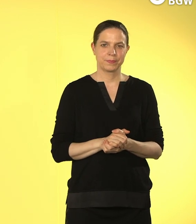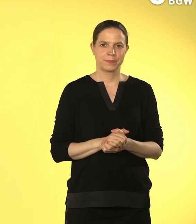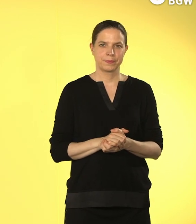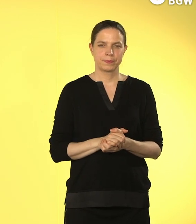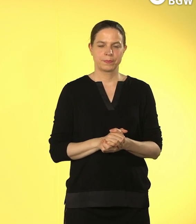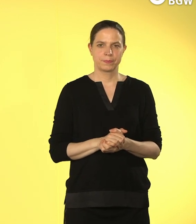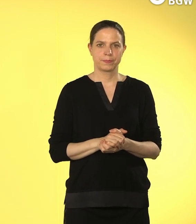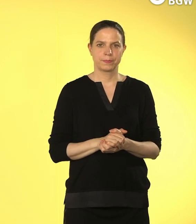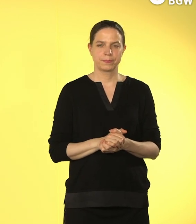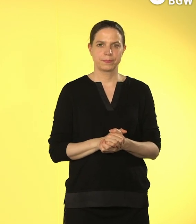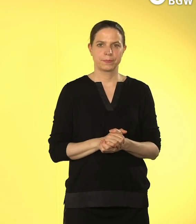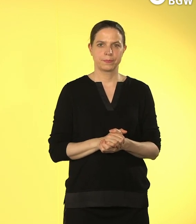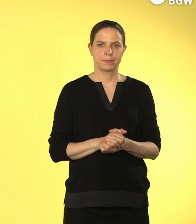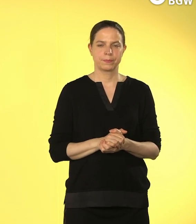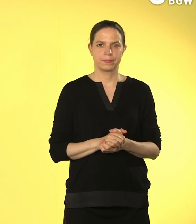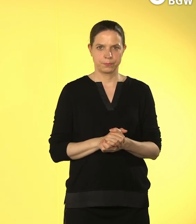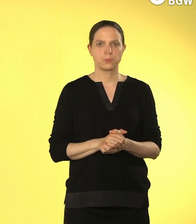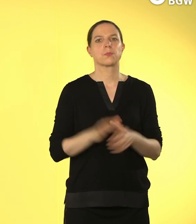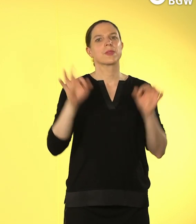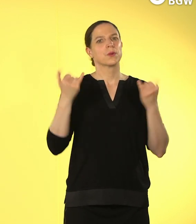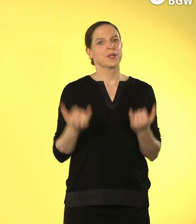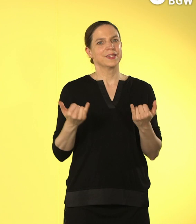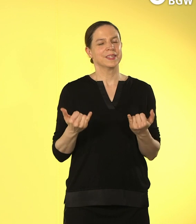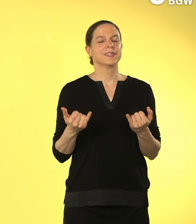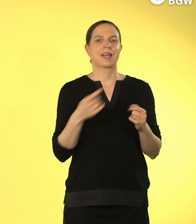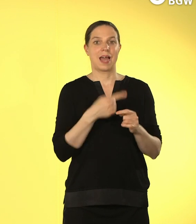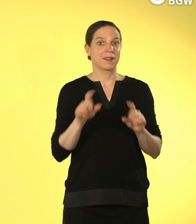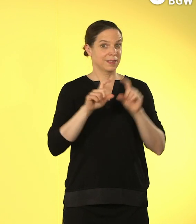Dann kommen wir zum Abschnitt der Handschuhe.